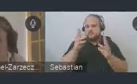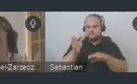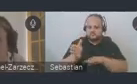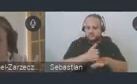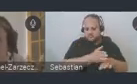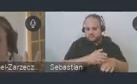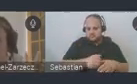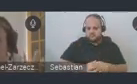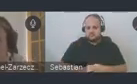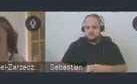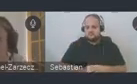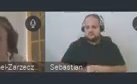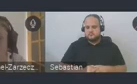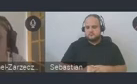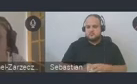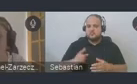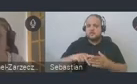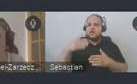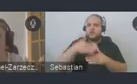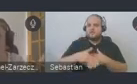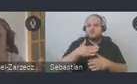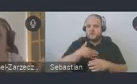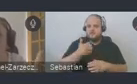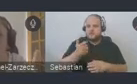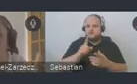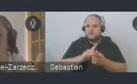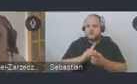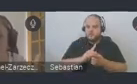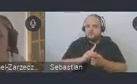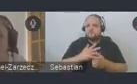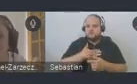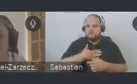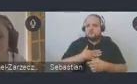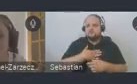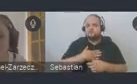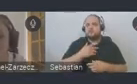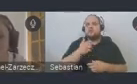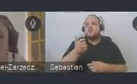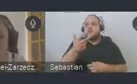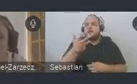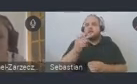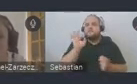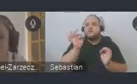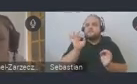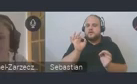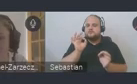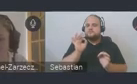Natomiast na koniec, ponieważ mamy jeszcze kilka minut, kilka informacji, dobrych praktyk, inspiracji,